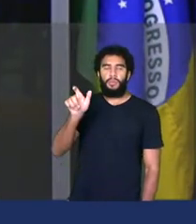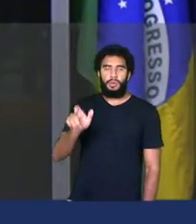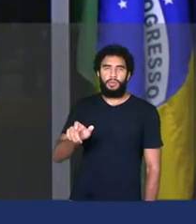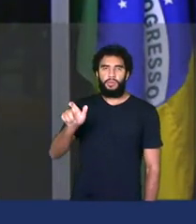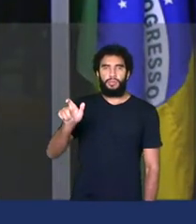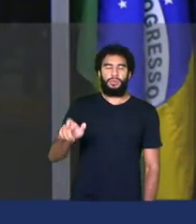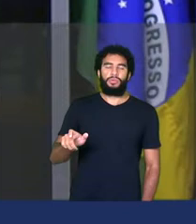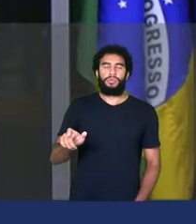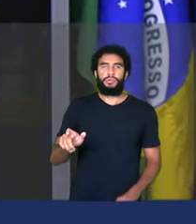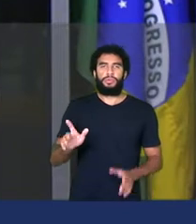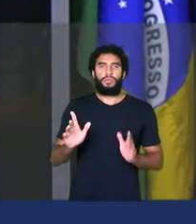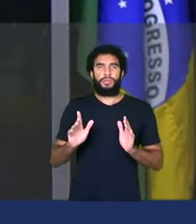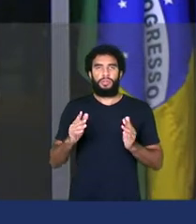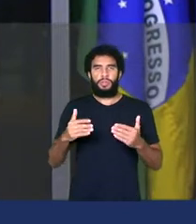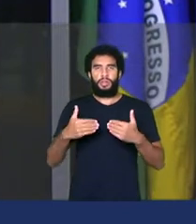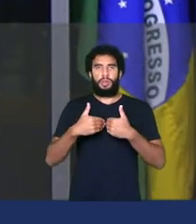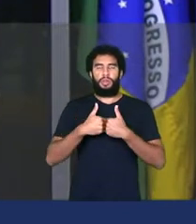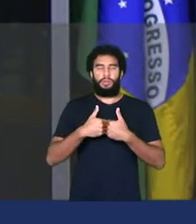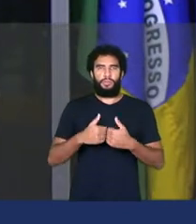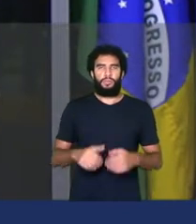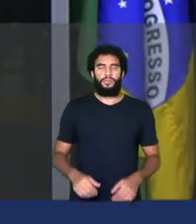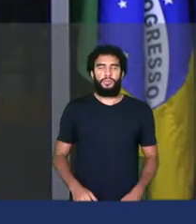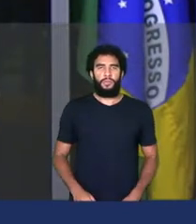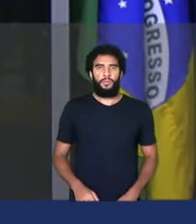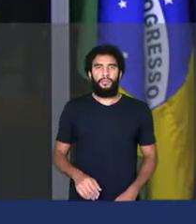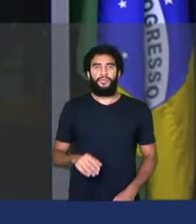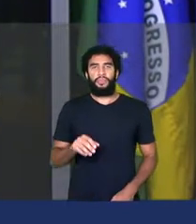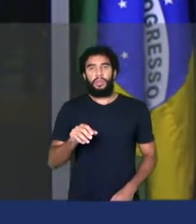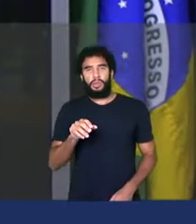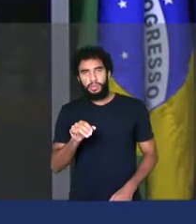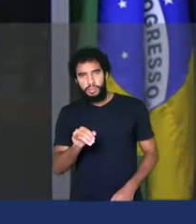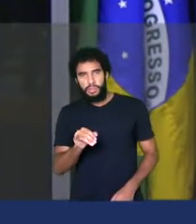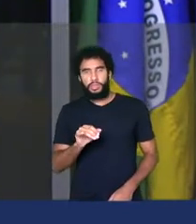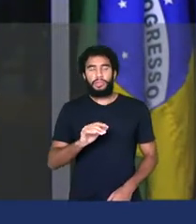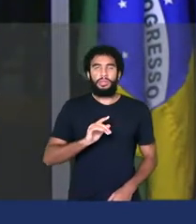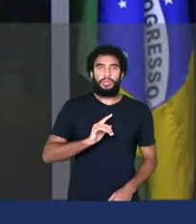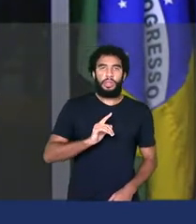TESTES DO TRANSTORNO DE ESPECTRO AUTISTA PARA SABER SE O NENENZINHO JÁ TEM UM TRANSTORNO AUTISTA OU NÃO. É